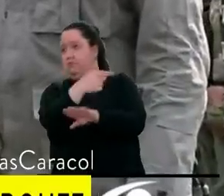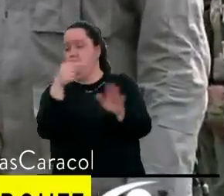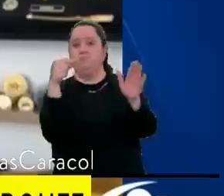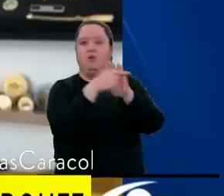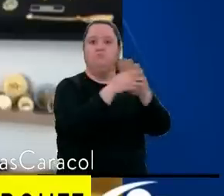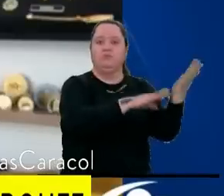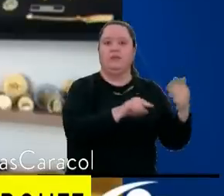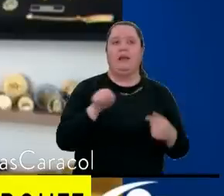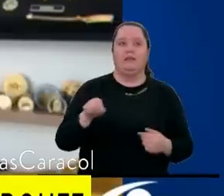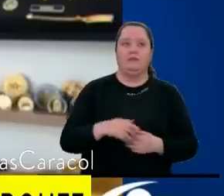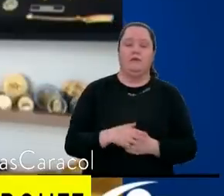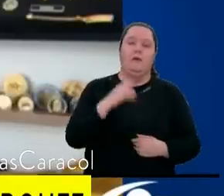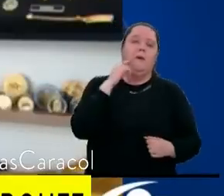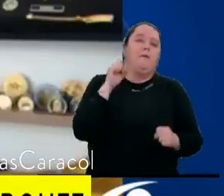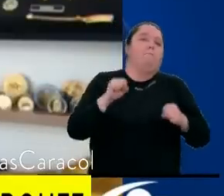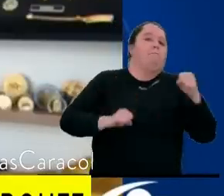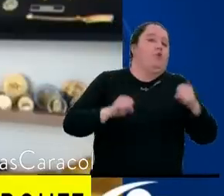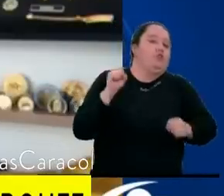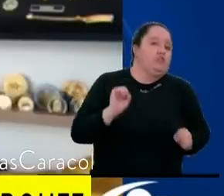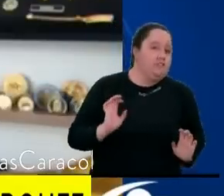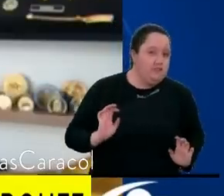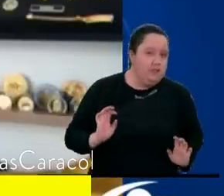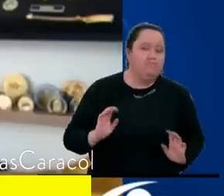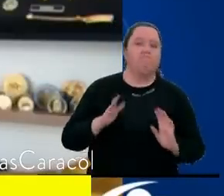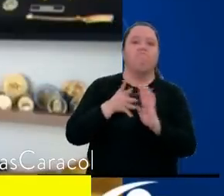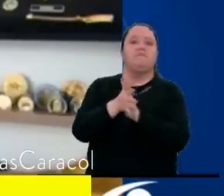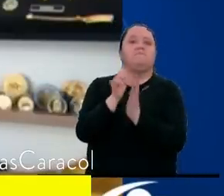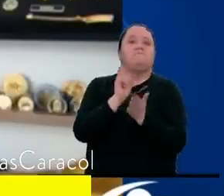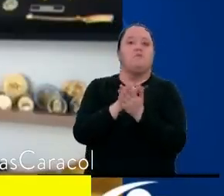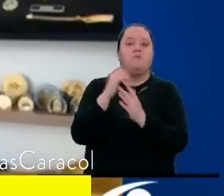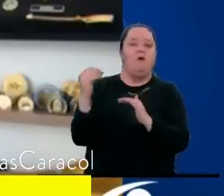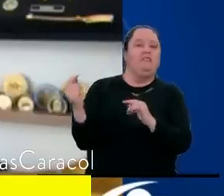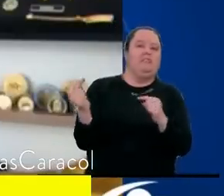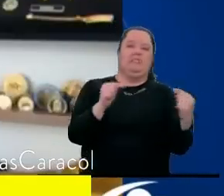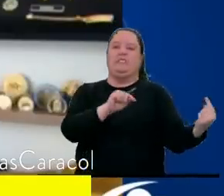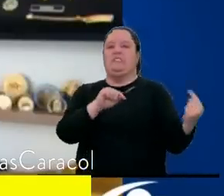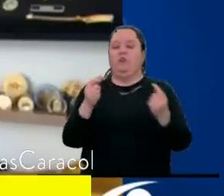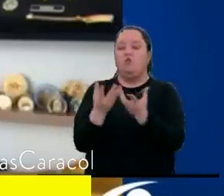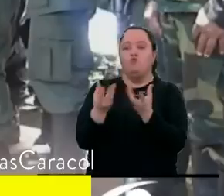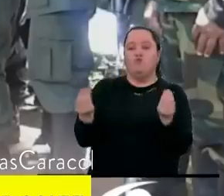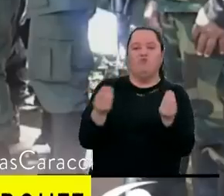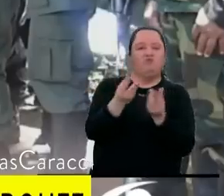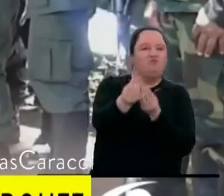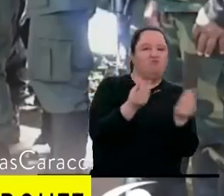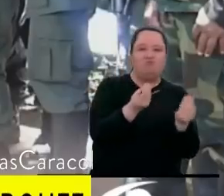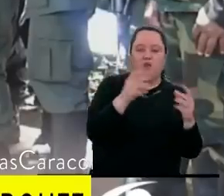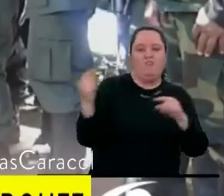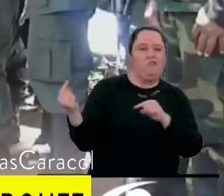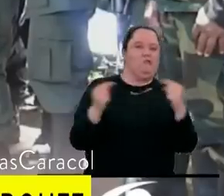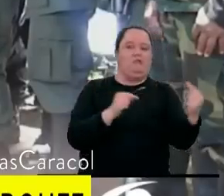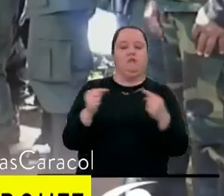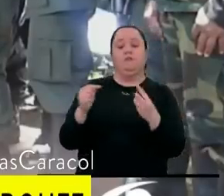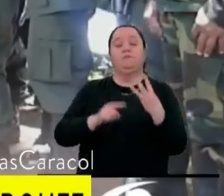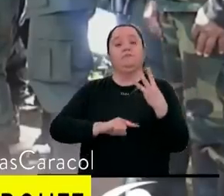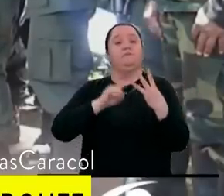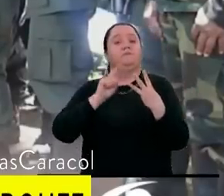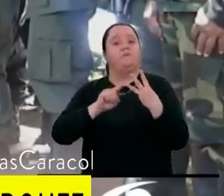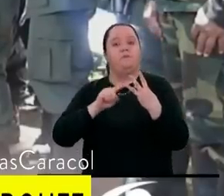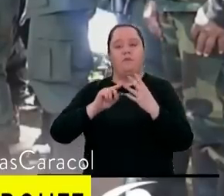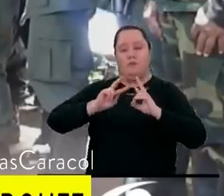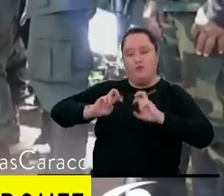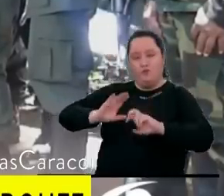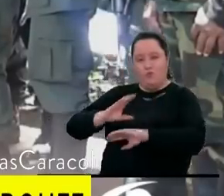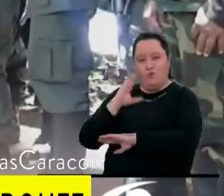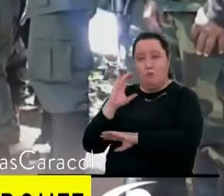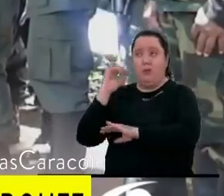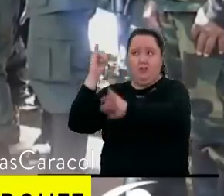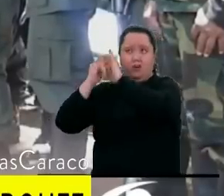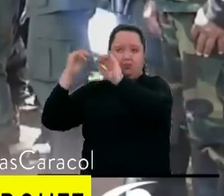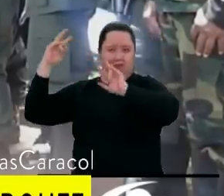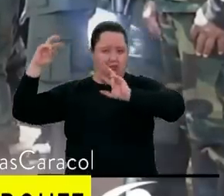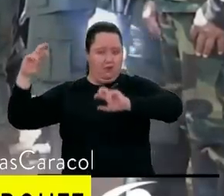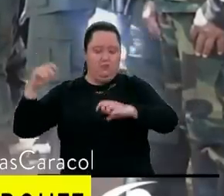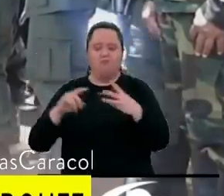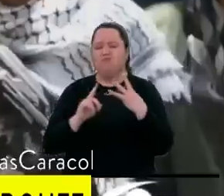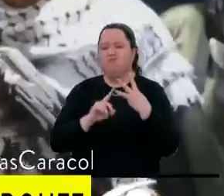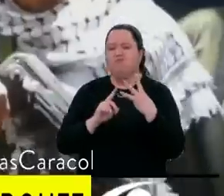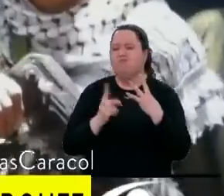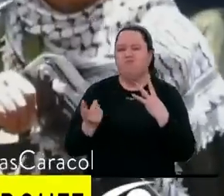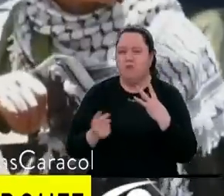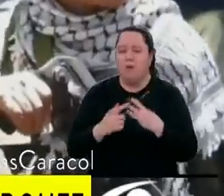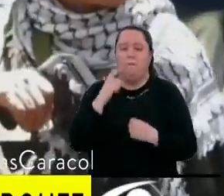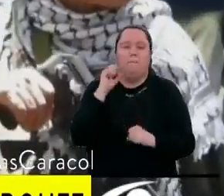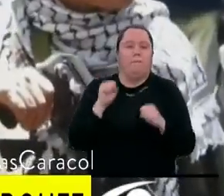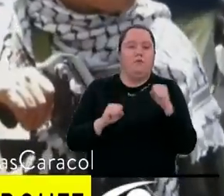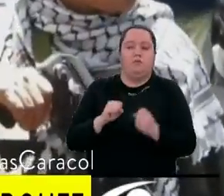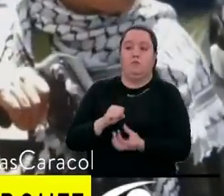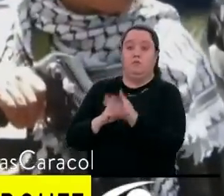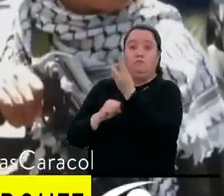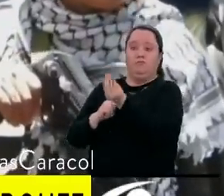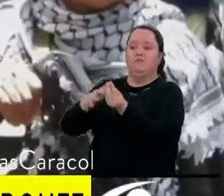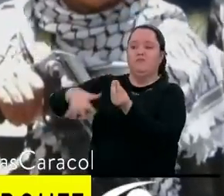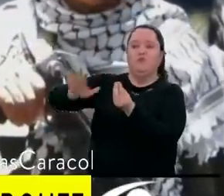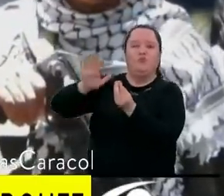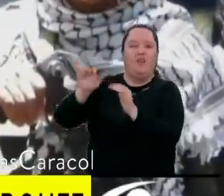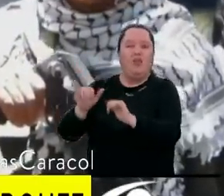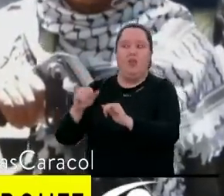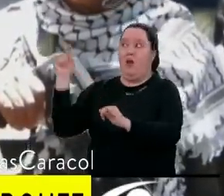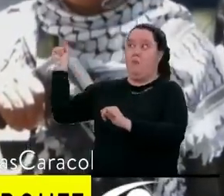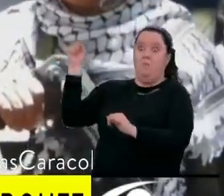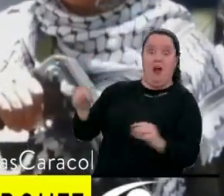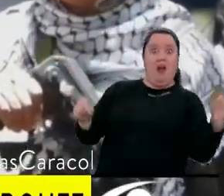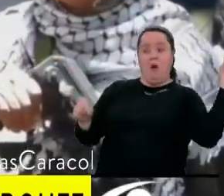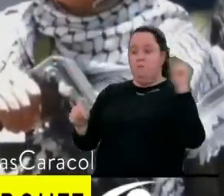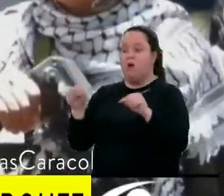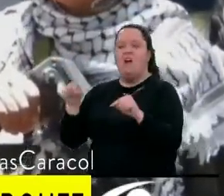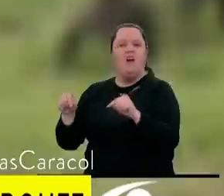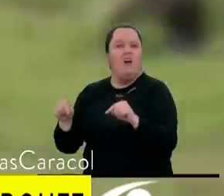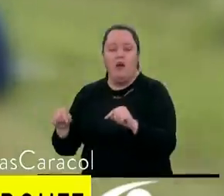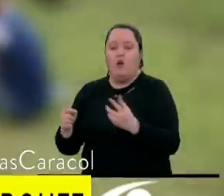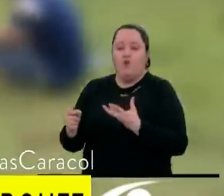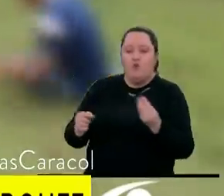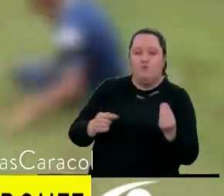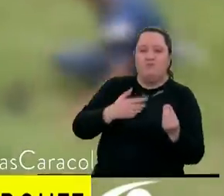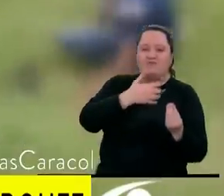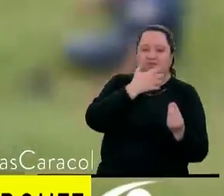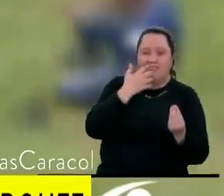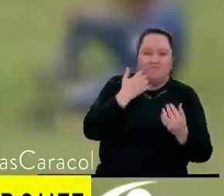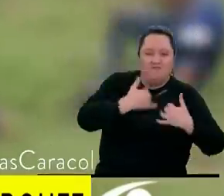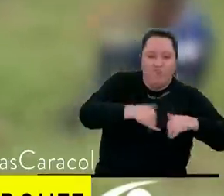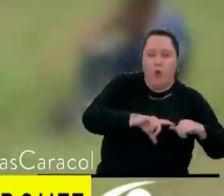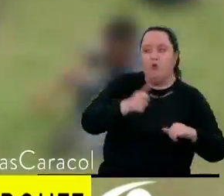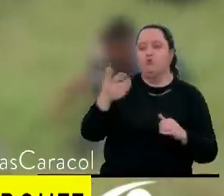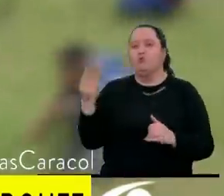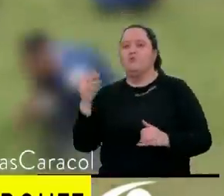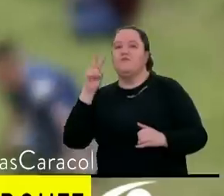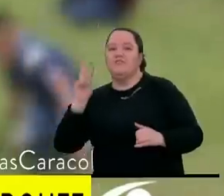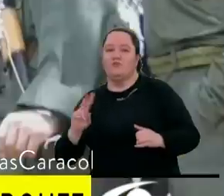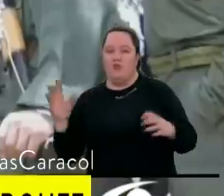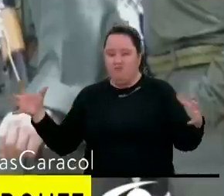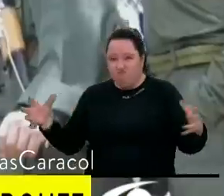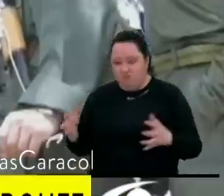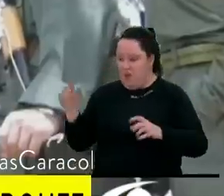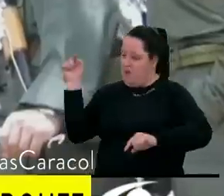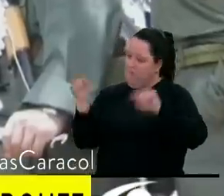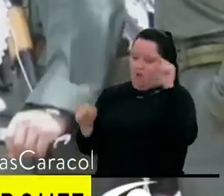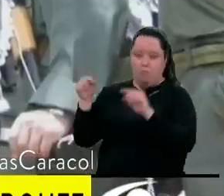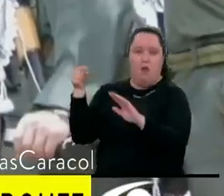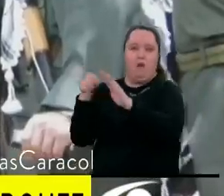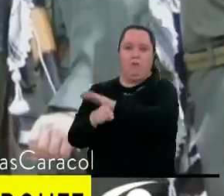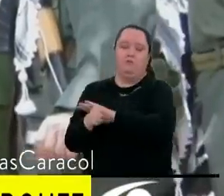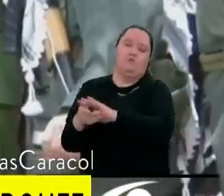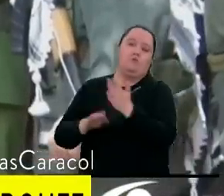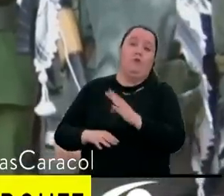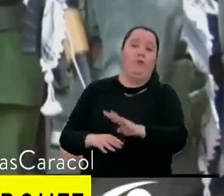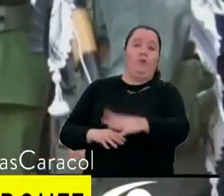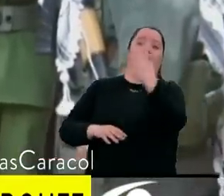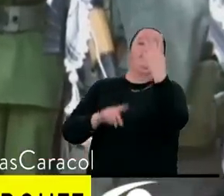desde las disidencias armándole